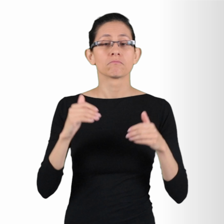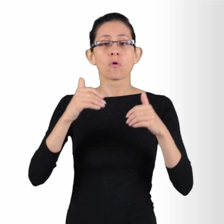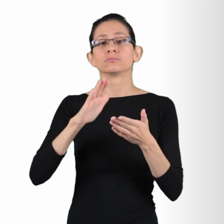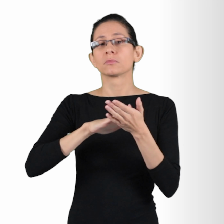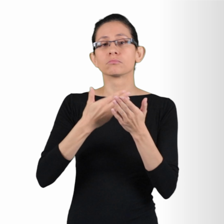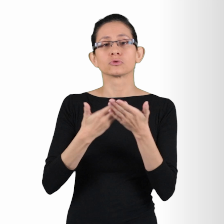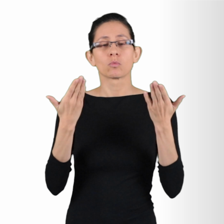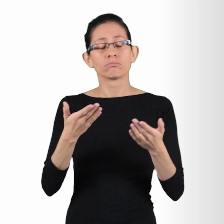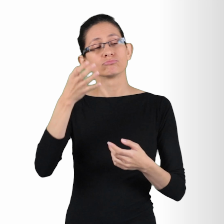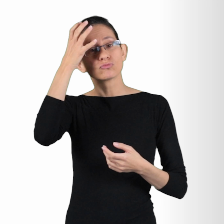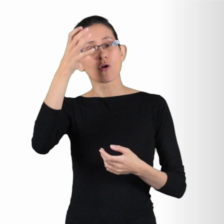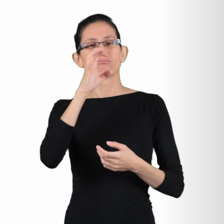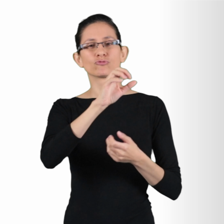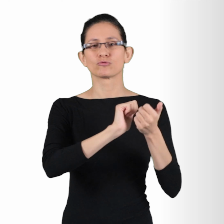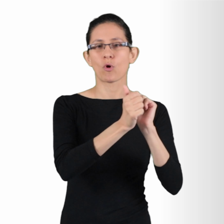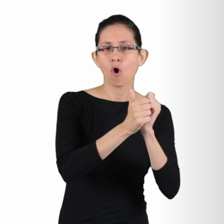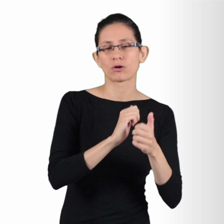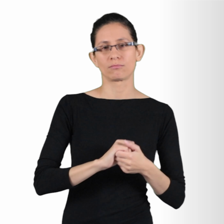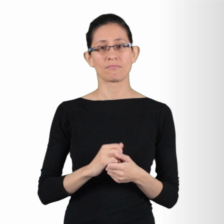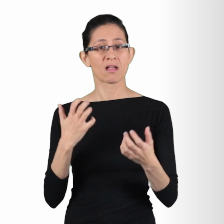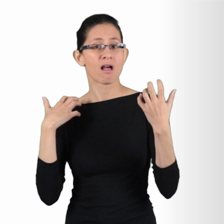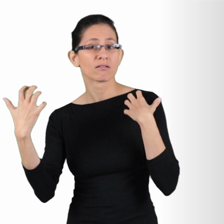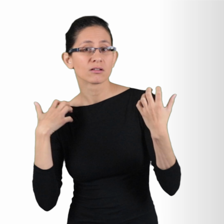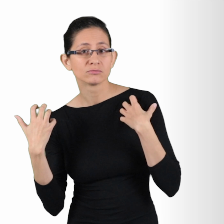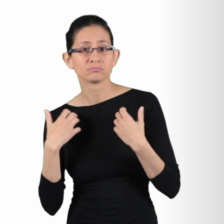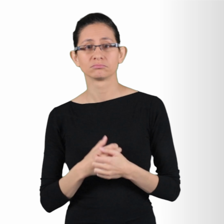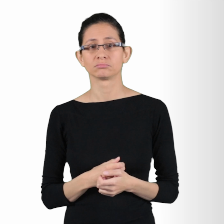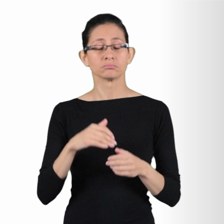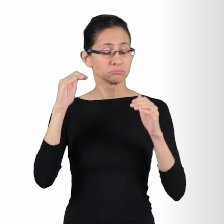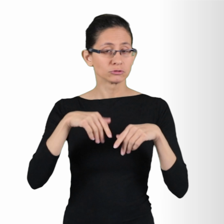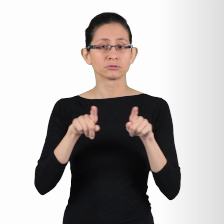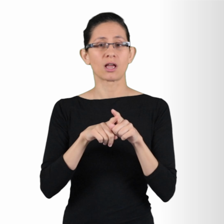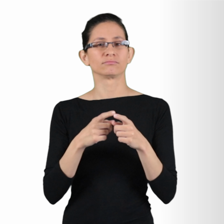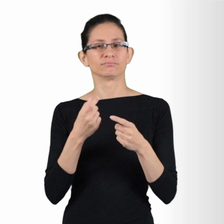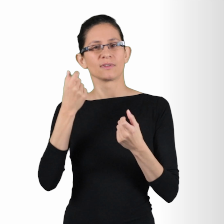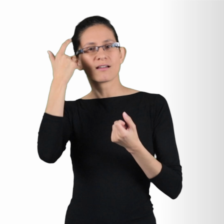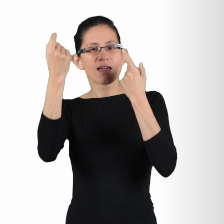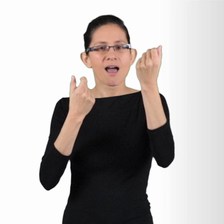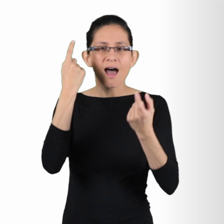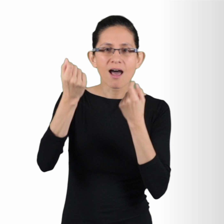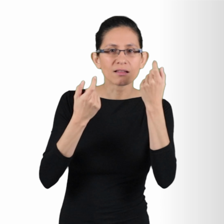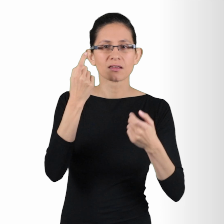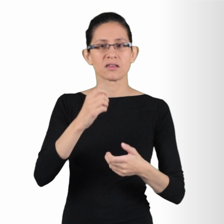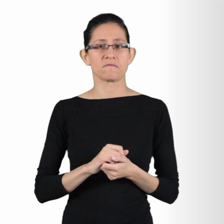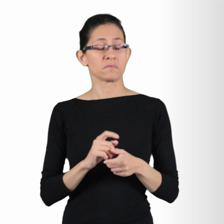Można mieć na przykład zdolności sportowe lub artystyczne, można być kreatywnym,